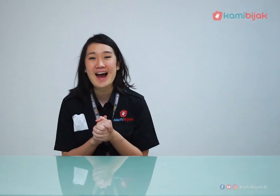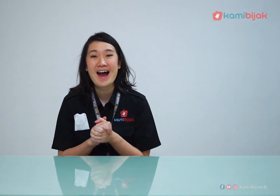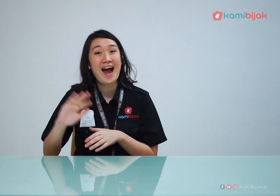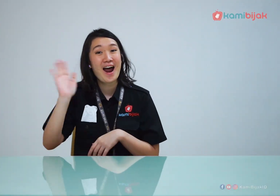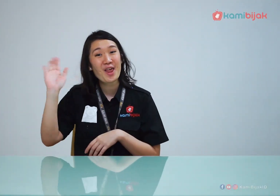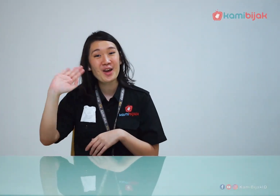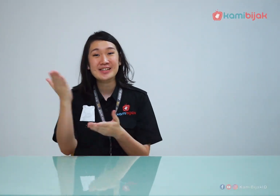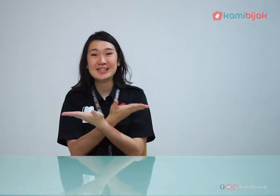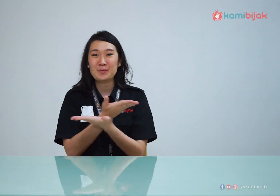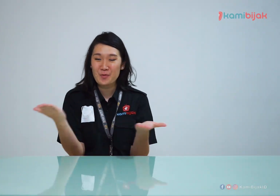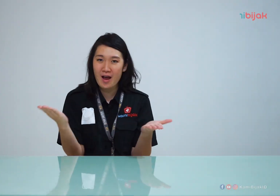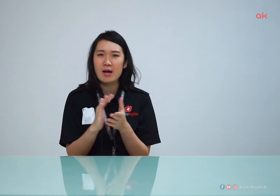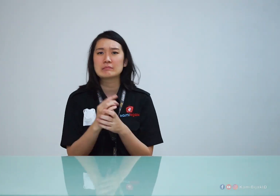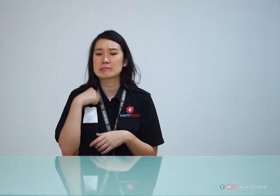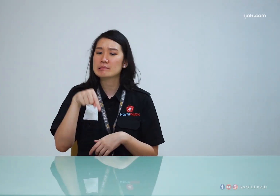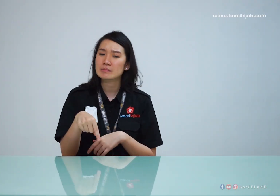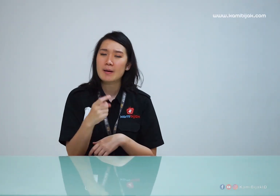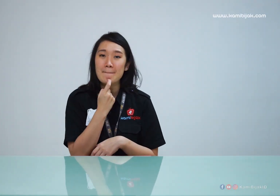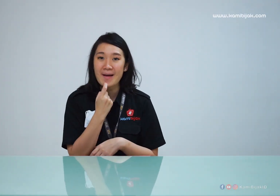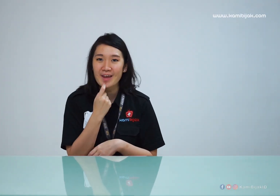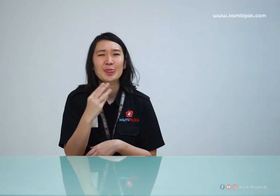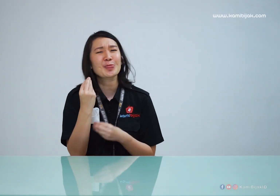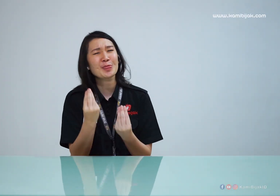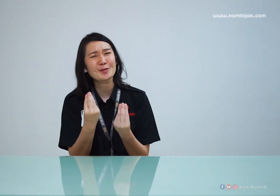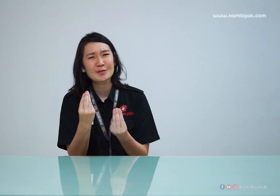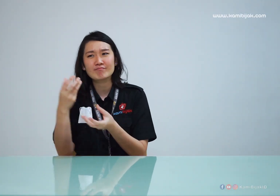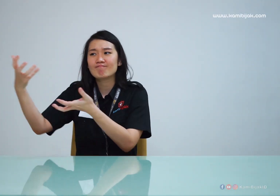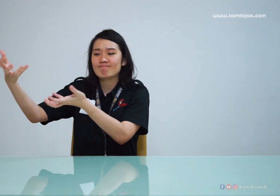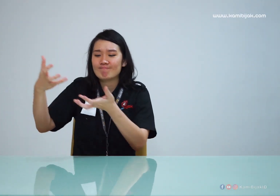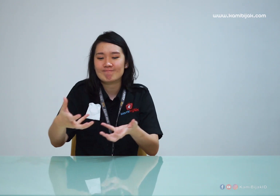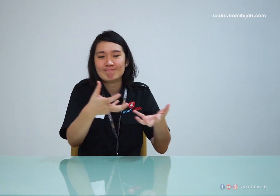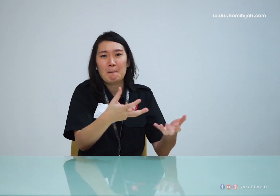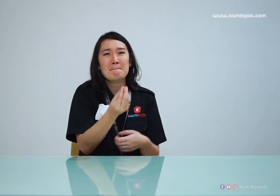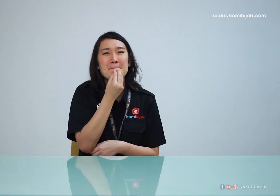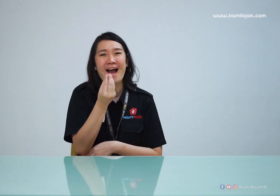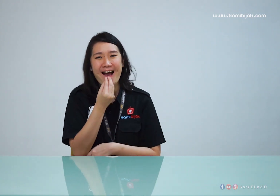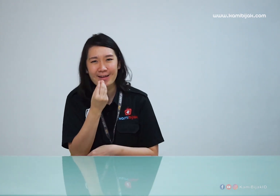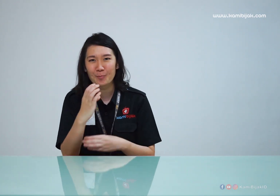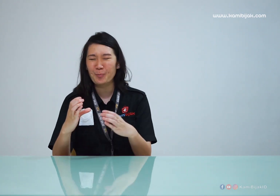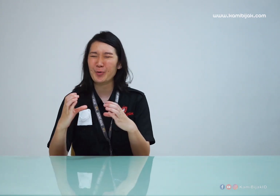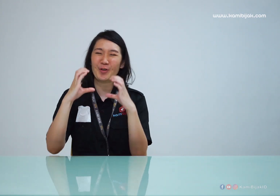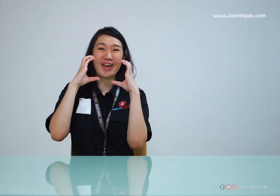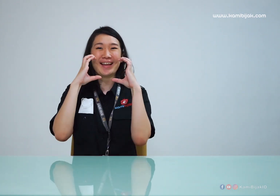Halo semua, saya di sini ngapain? Tunggu ya, akan diantarkan makanan, burger.